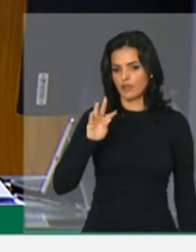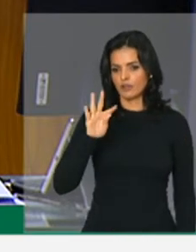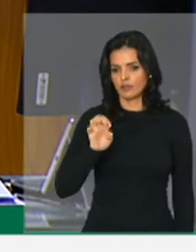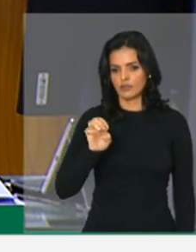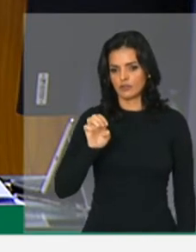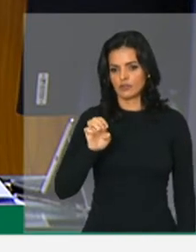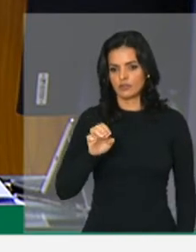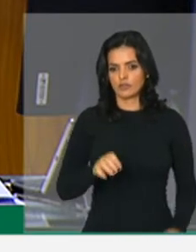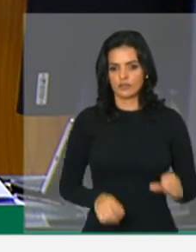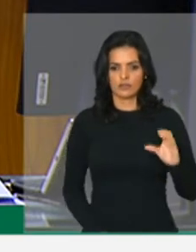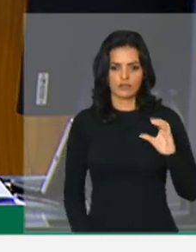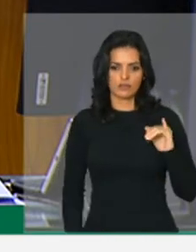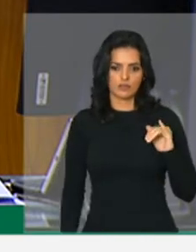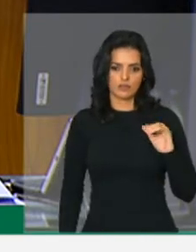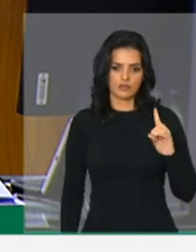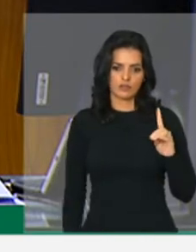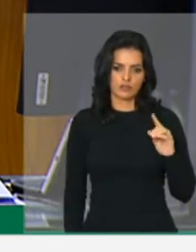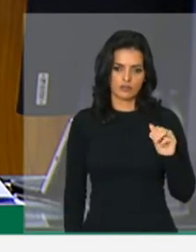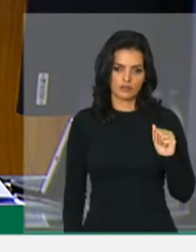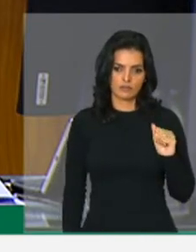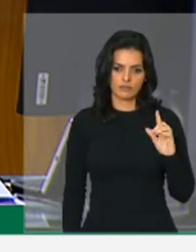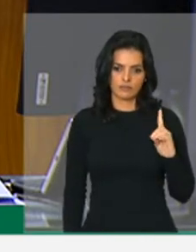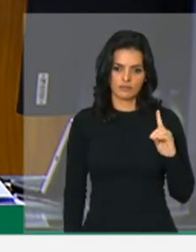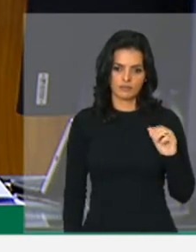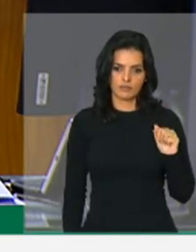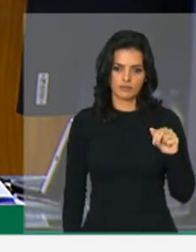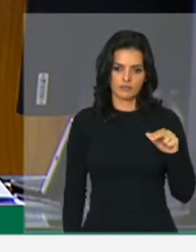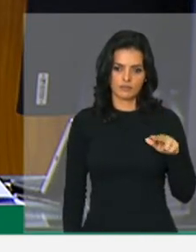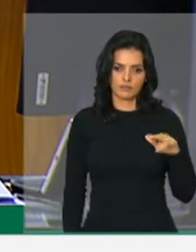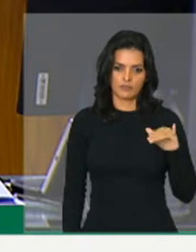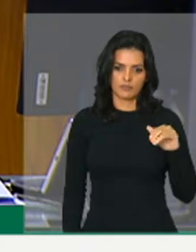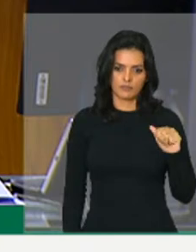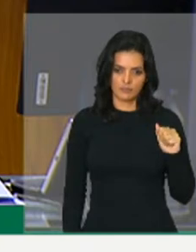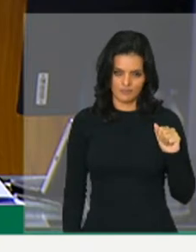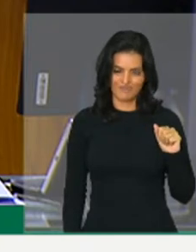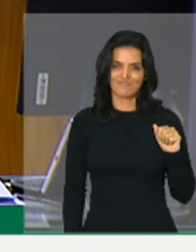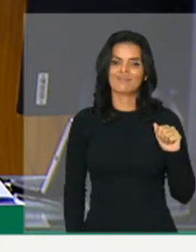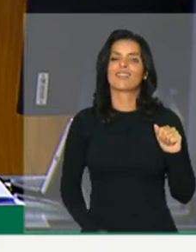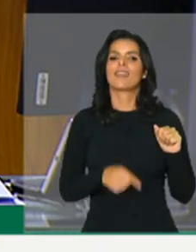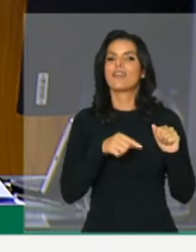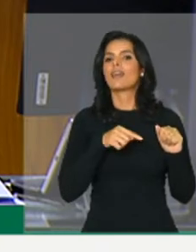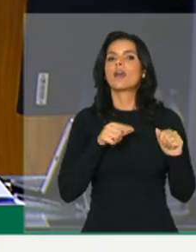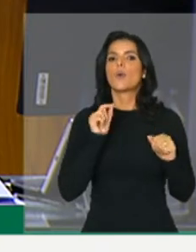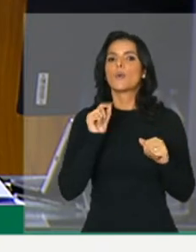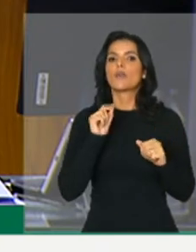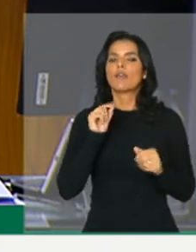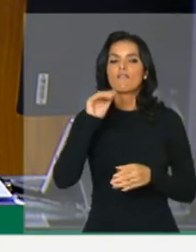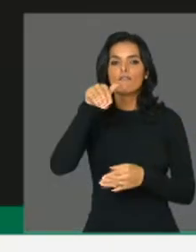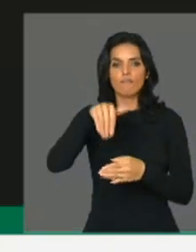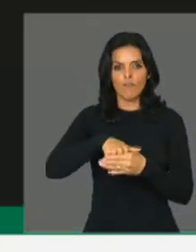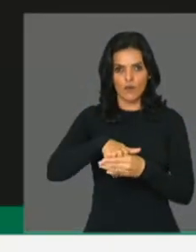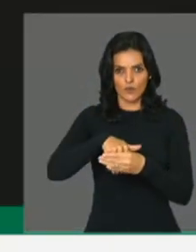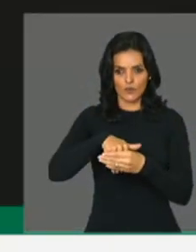DEPUTADO MANENTE. CIDADANIA. -- [DEPUTADO]: PRESIDENTE , CIDADANIA ORIENTA O VOTO SIM. SÓ UMA INFORMAÇÃO, É SIM AO TEXTO